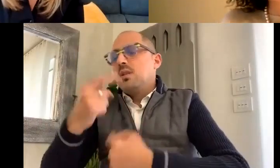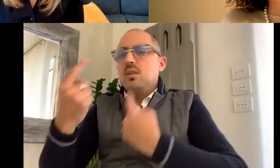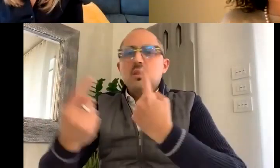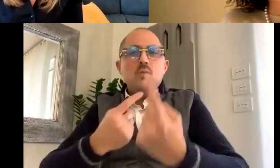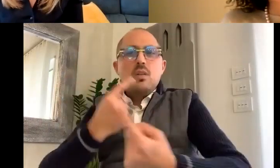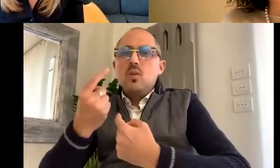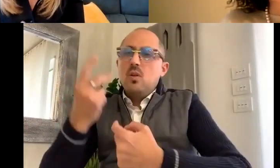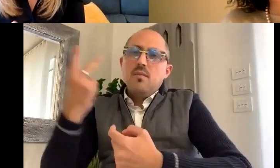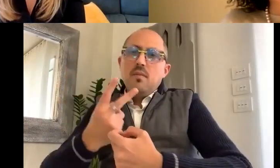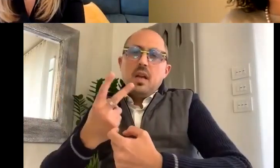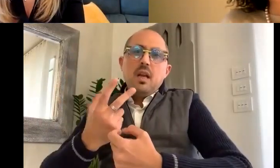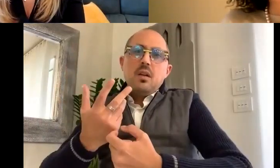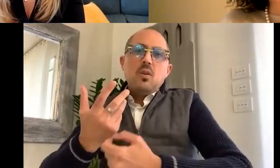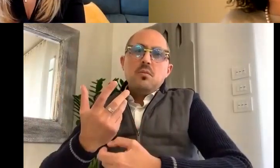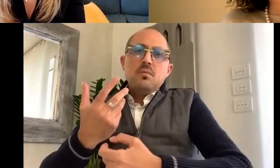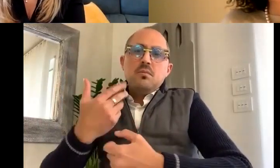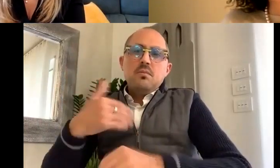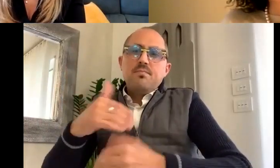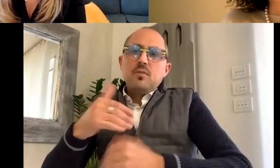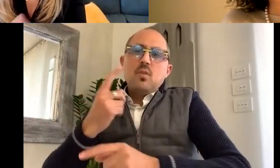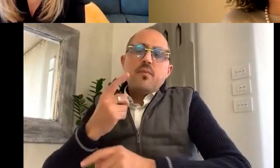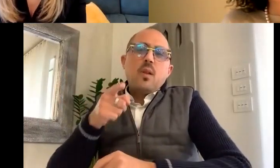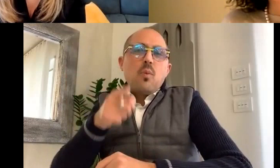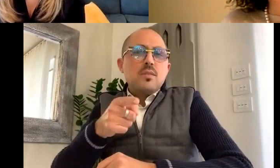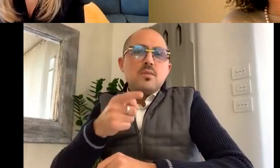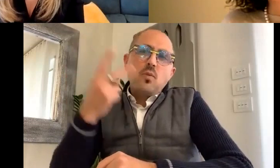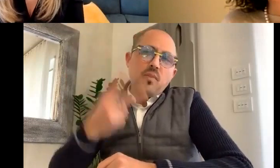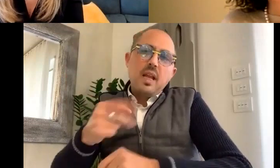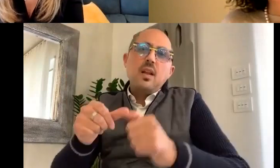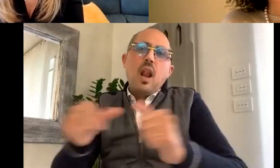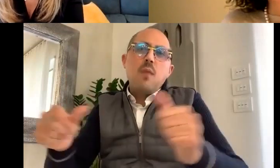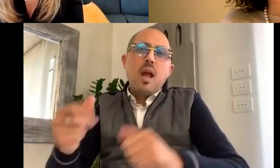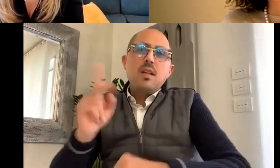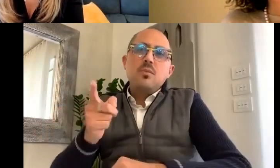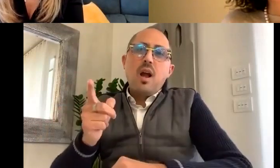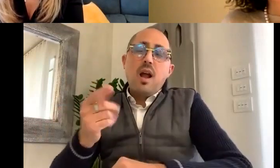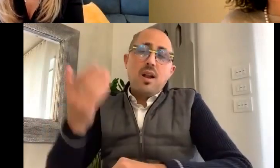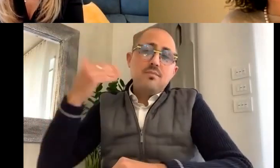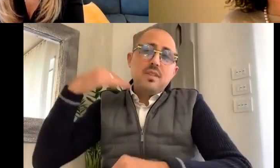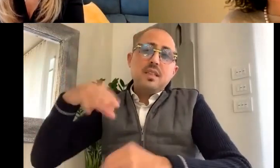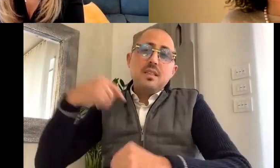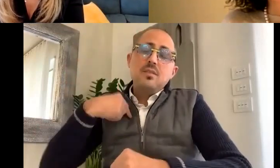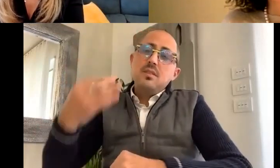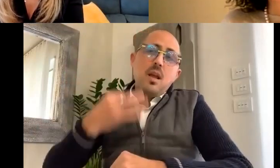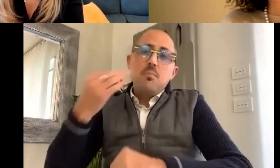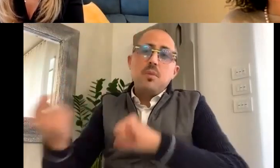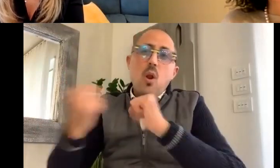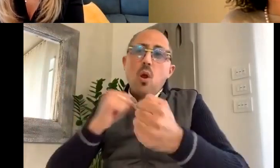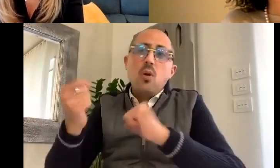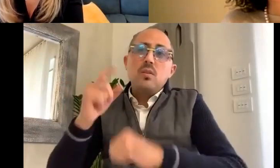farsi carico di fare queste attività perché noi siamo alla base di tutto,